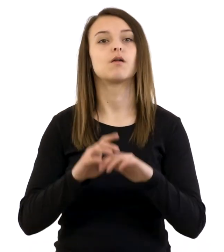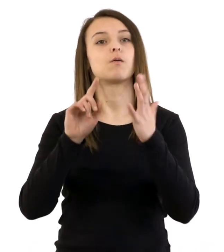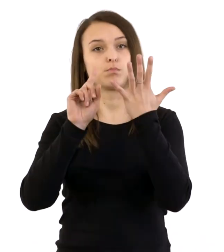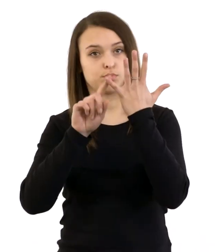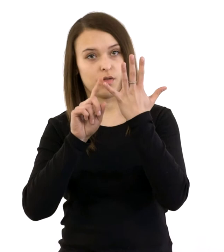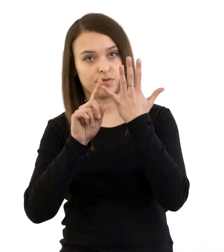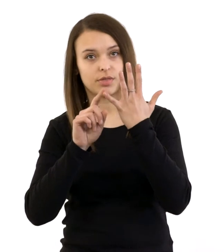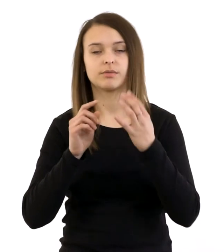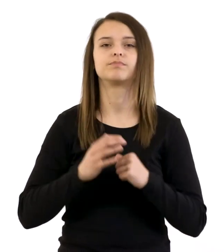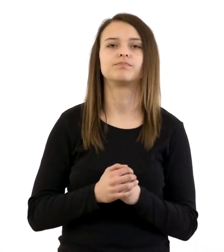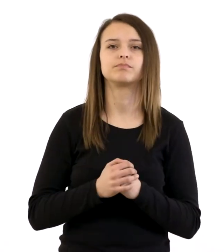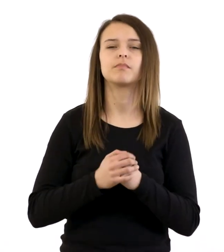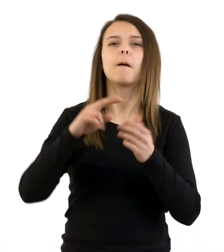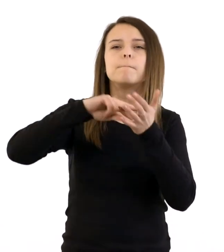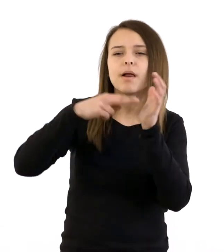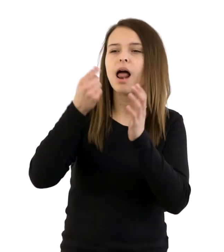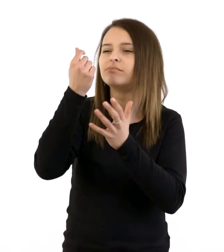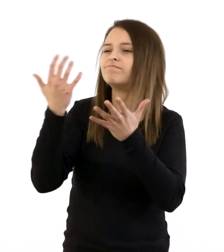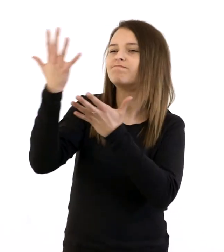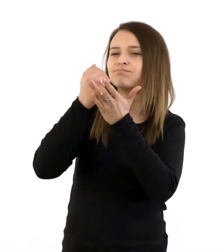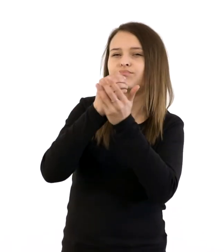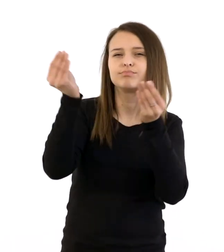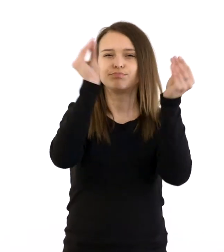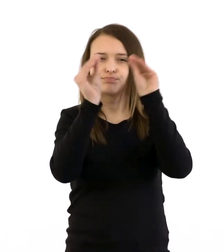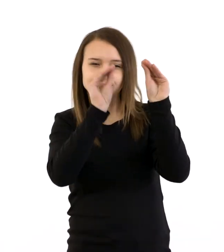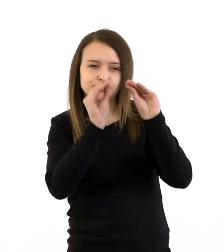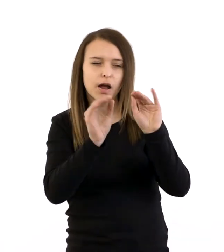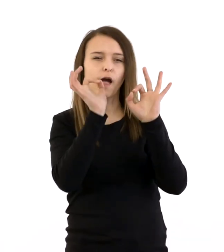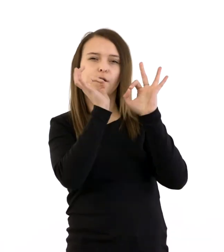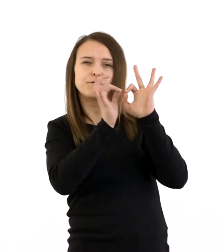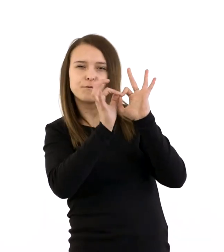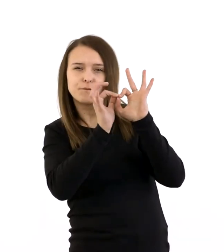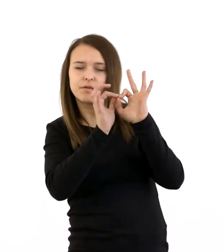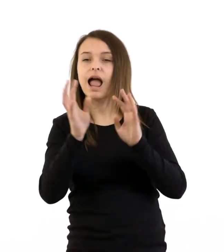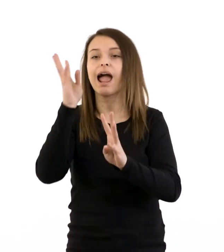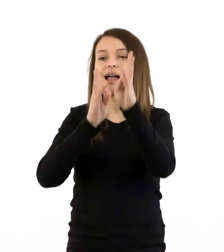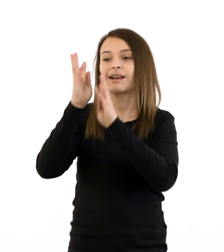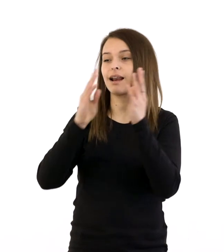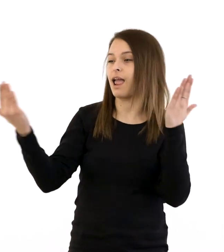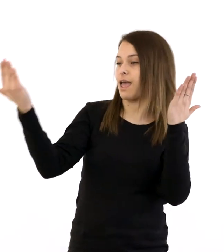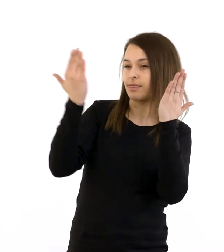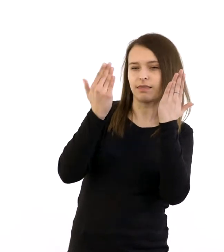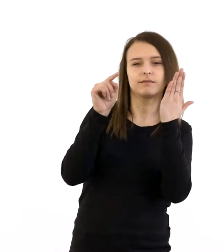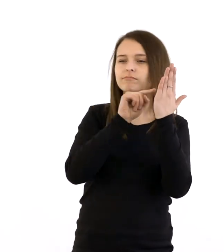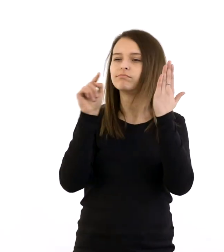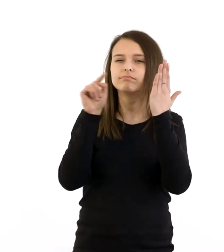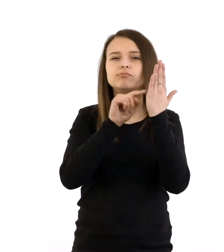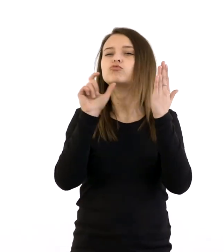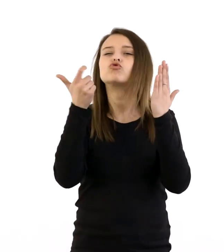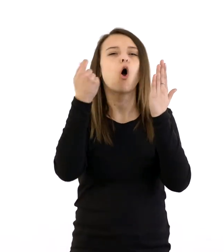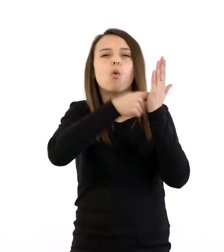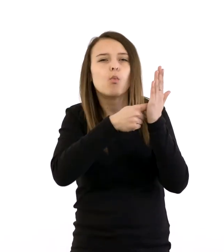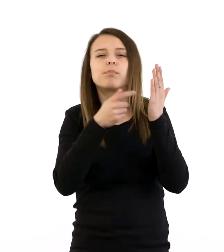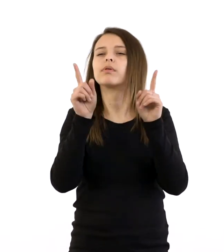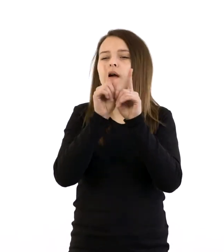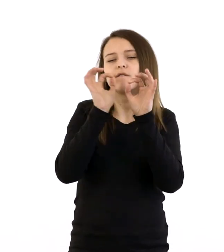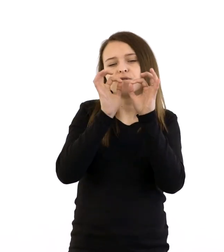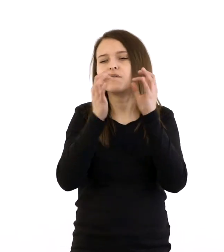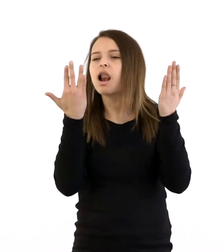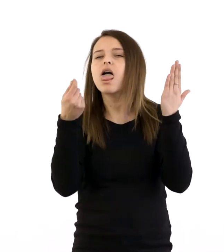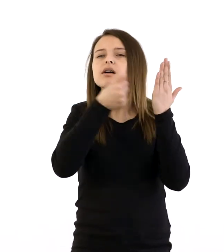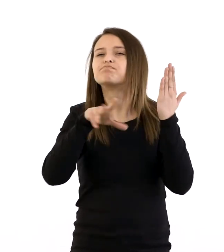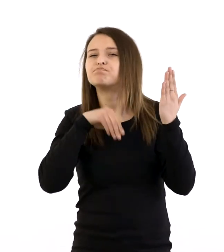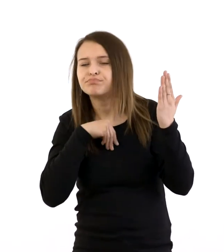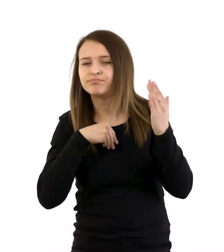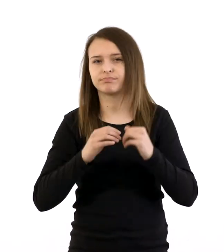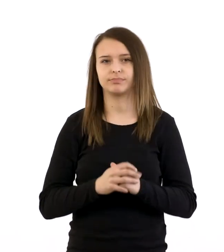5. Plan i organizacja przychodów określa, za co i ile są w stanie zapłacić nasi klienci.